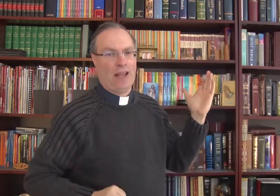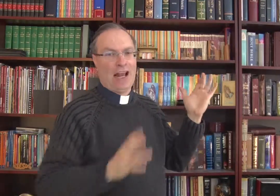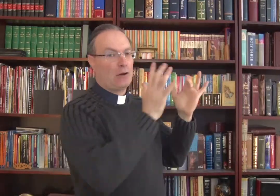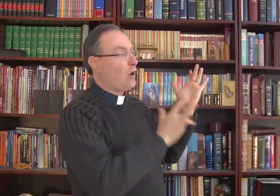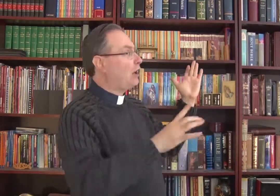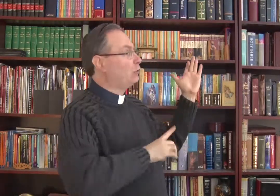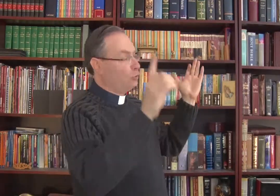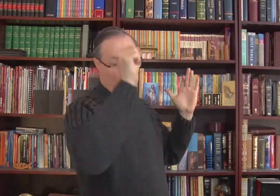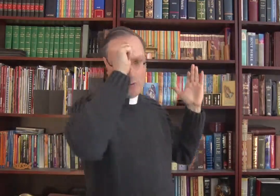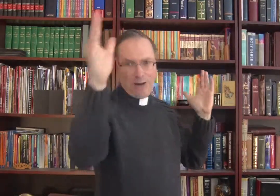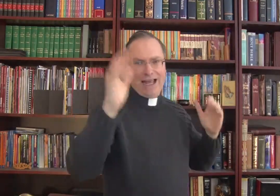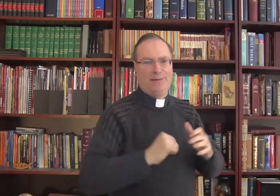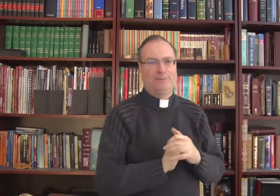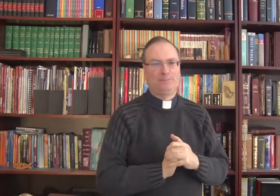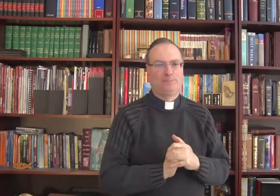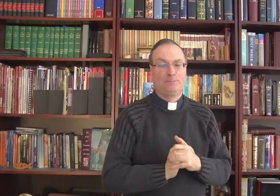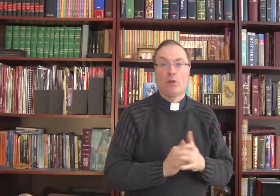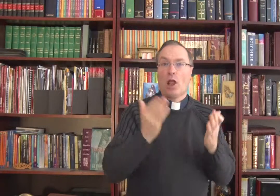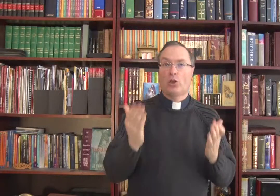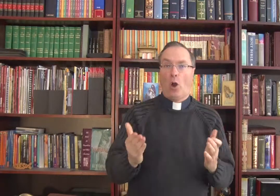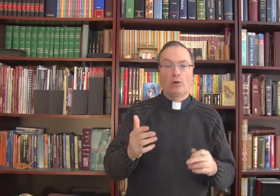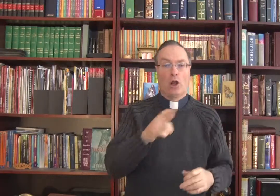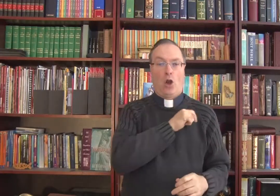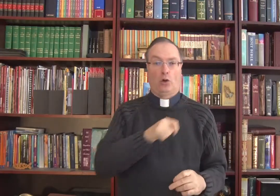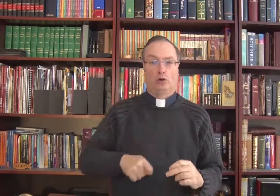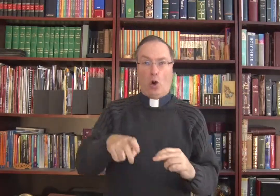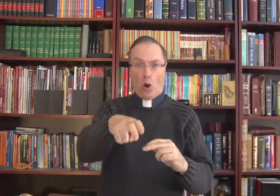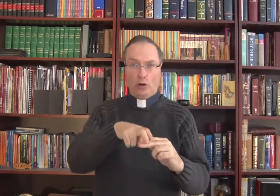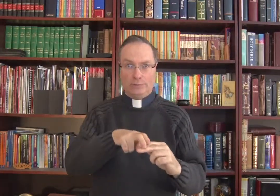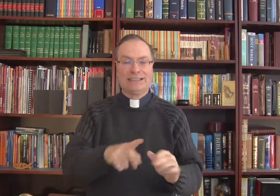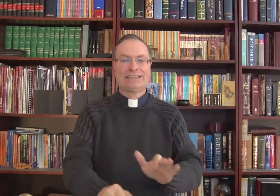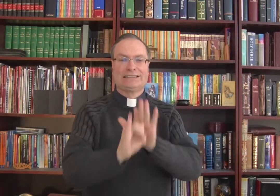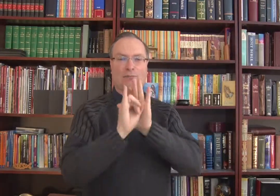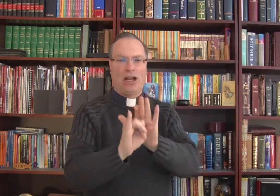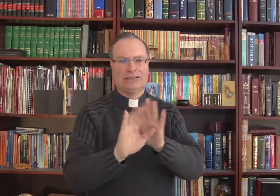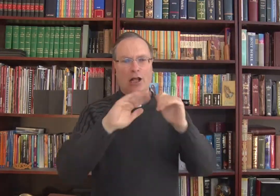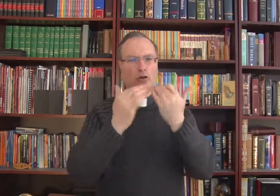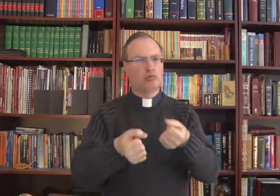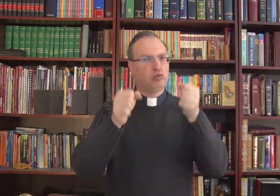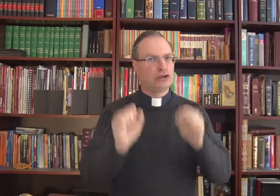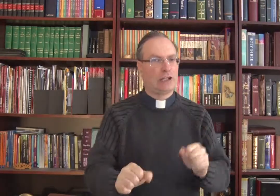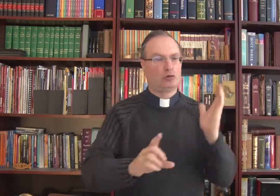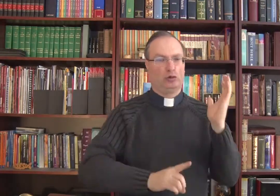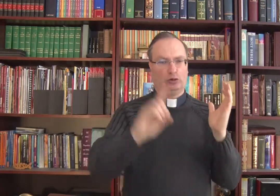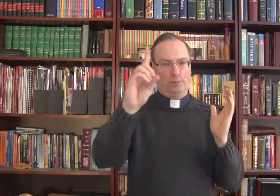à la gloire de Dieu le Père.» Donc le trône symbolise la toute-puissance de Dieu.